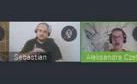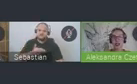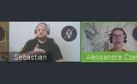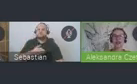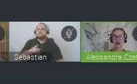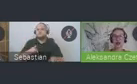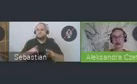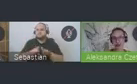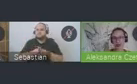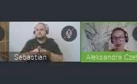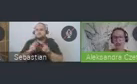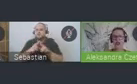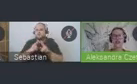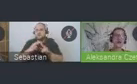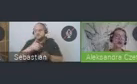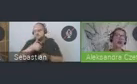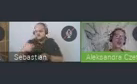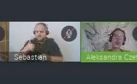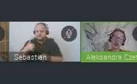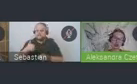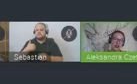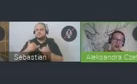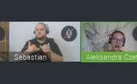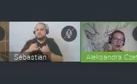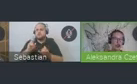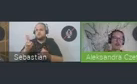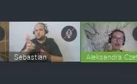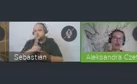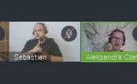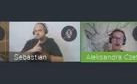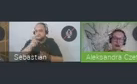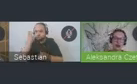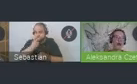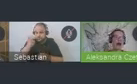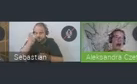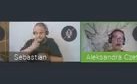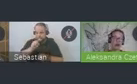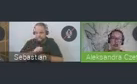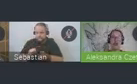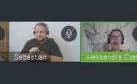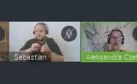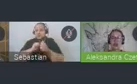Również zachęcam do kontaktu z nami. Na przykład jeżeli któryś scenariusz się wyjątkowo spodobał,